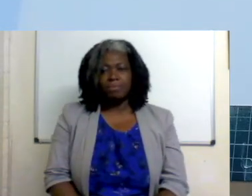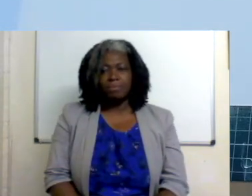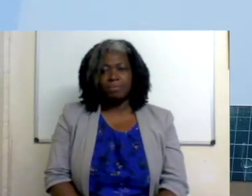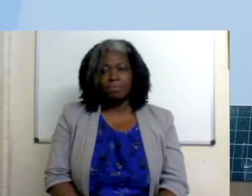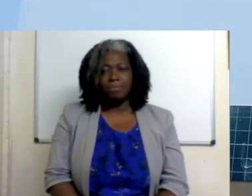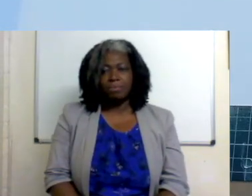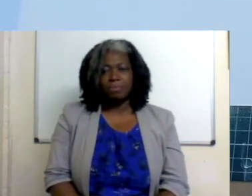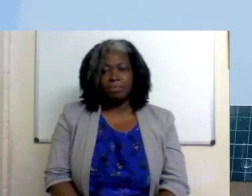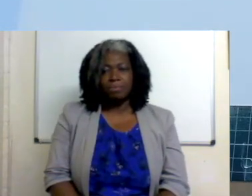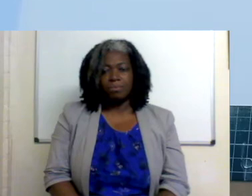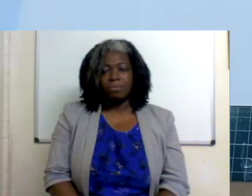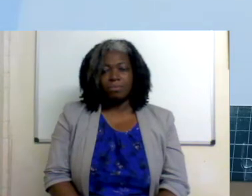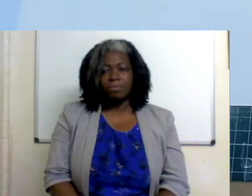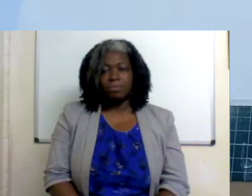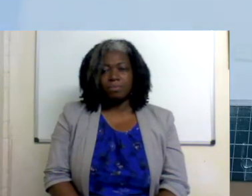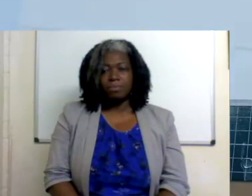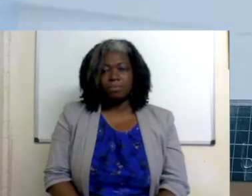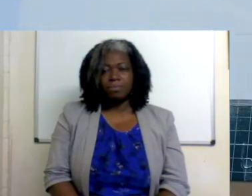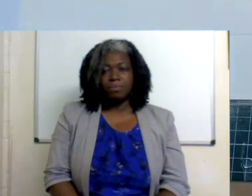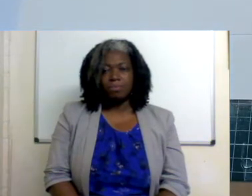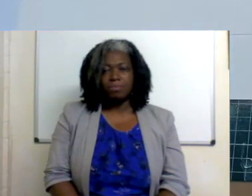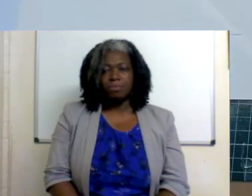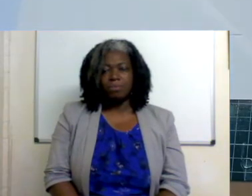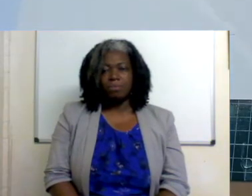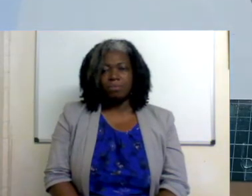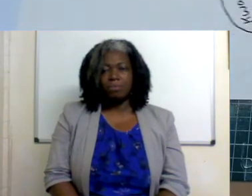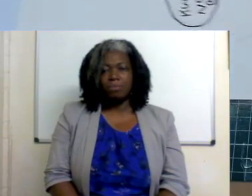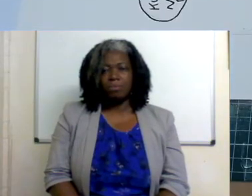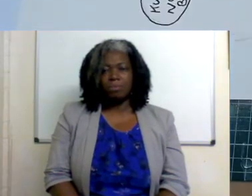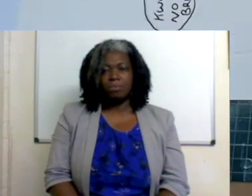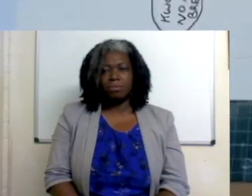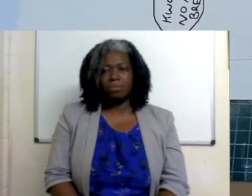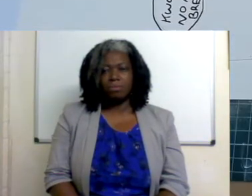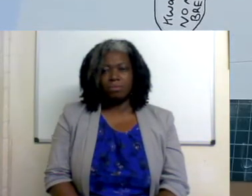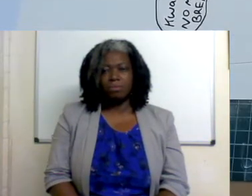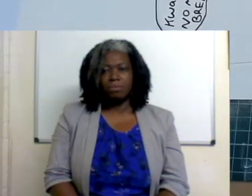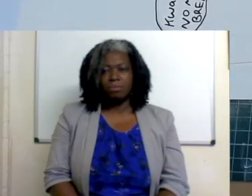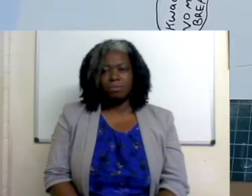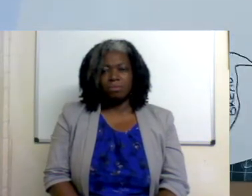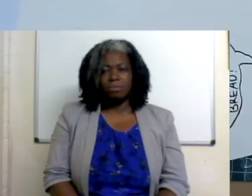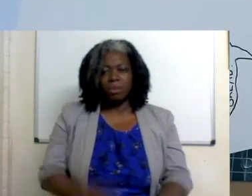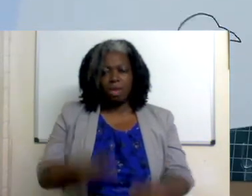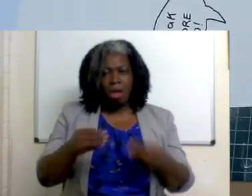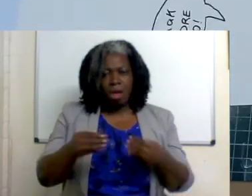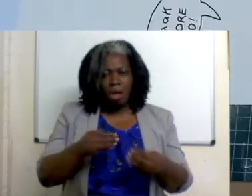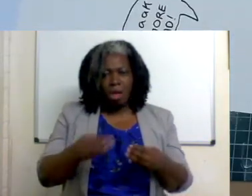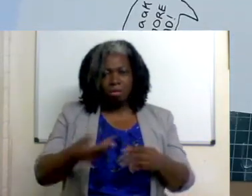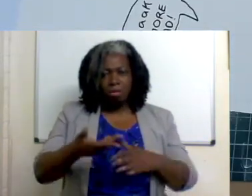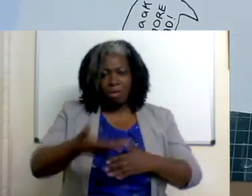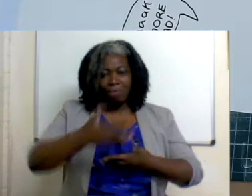kachnu. A ja ted ten nas papir slozim